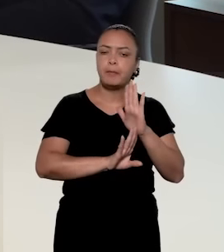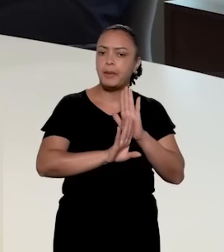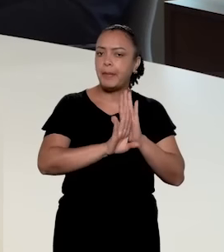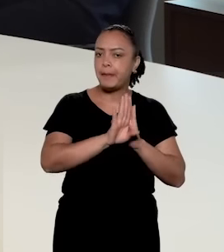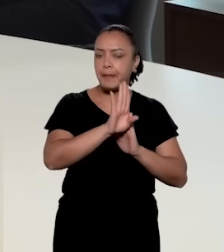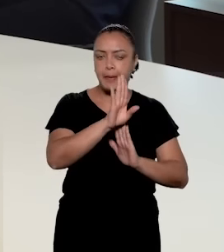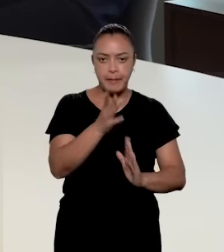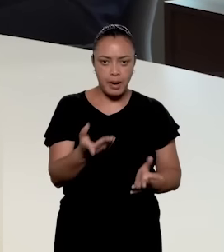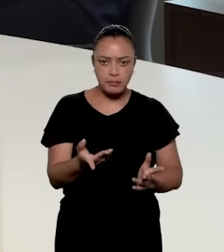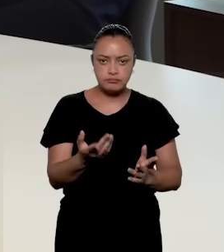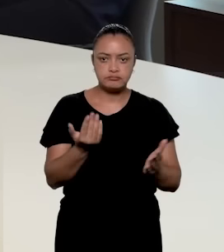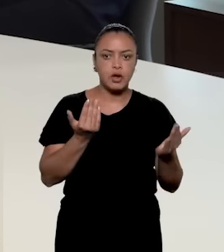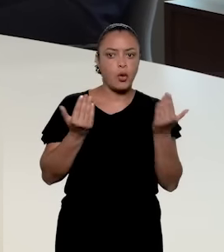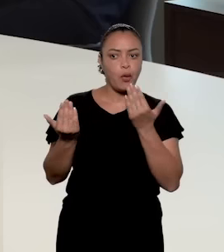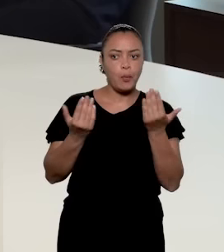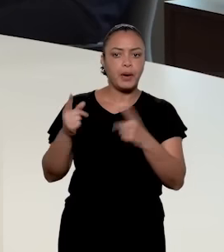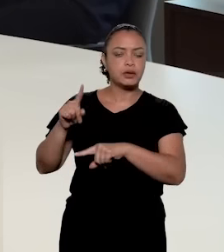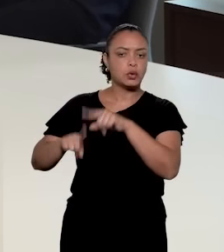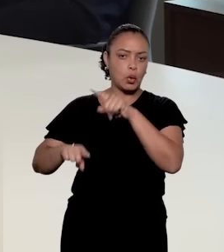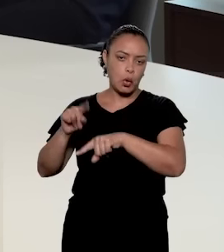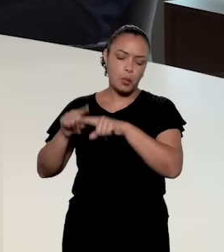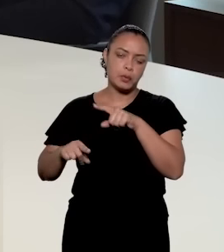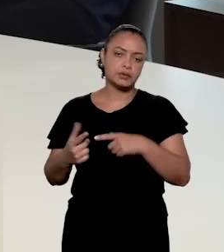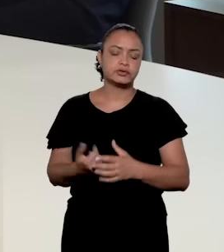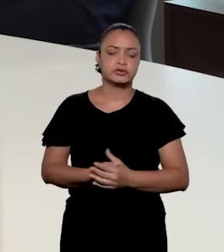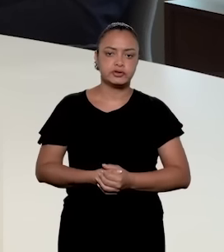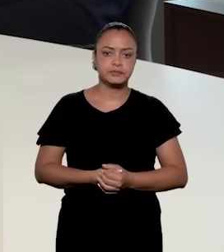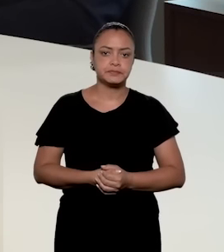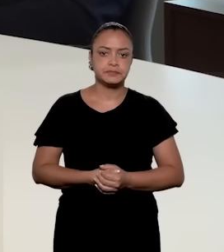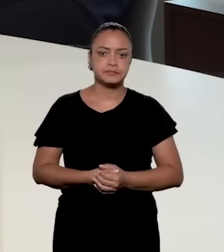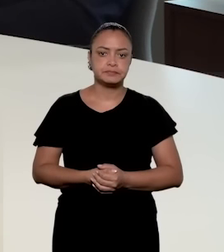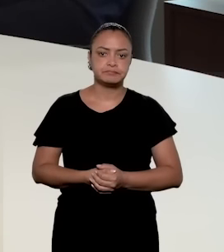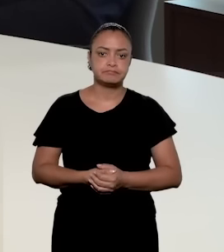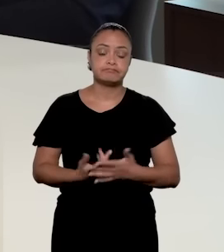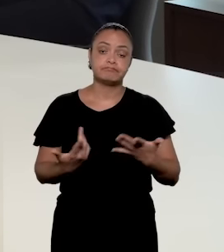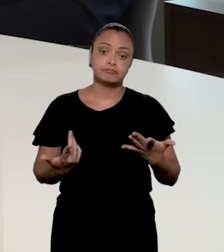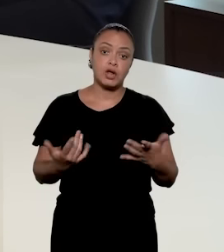atingirem a potência que a gente vê nos grãos e nas commodities mais conhecidas?